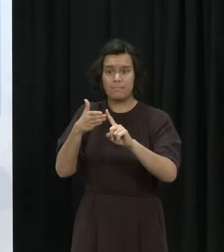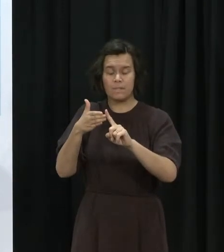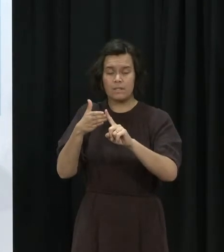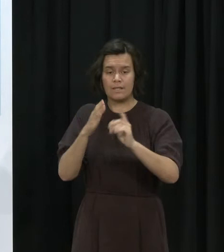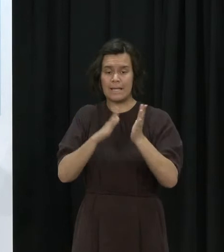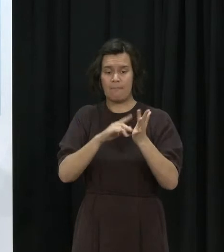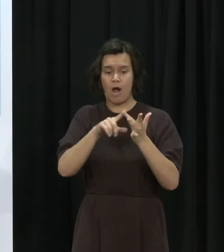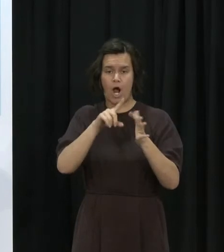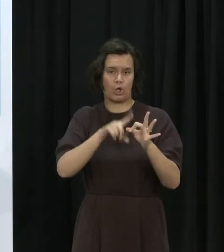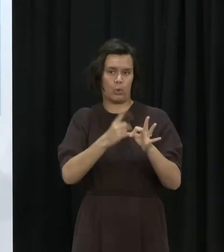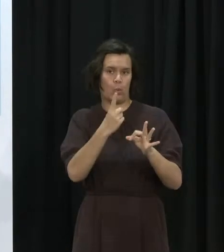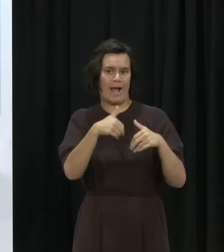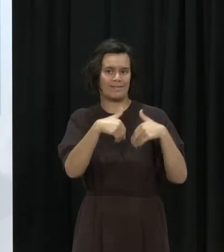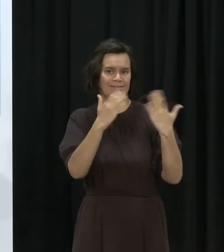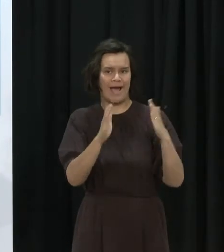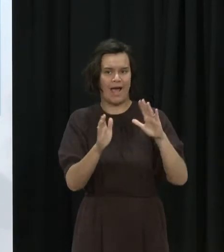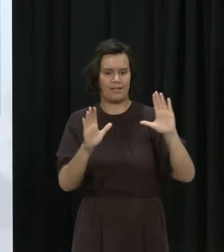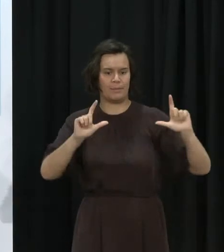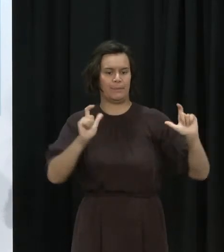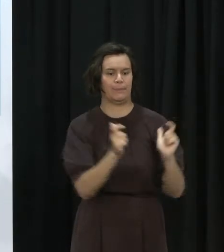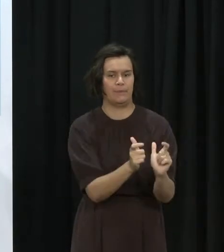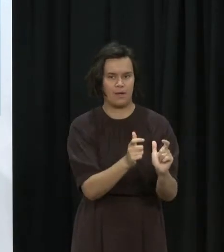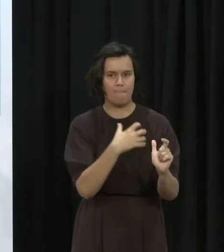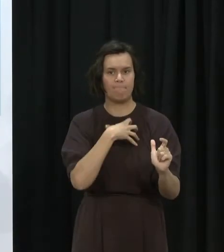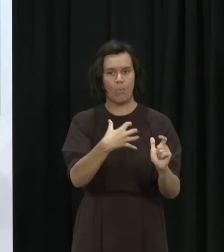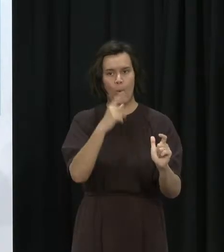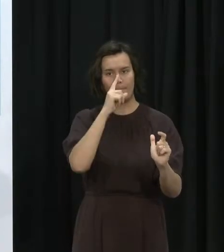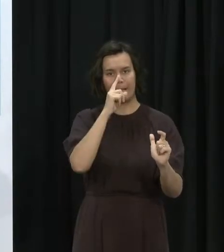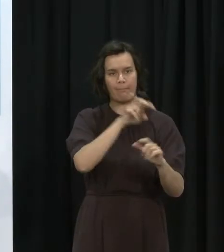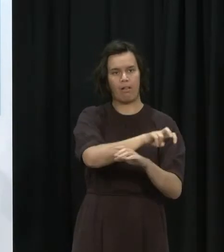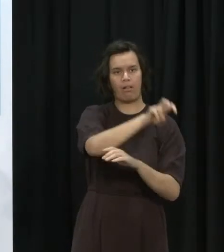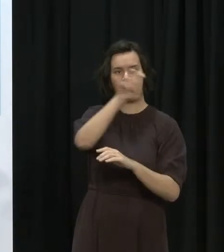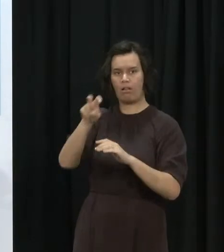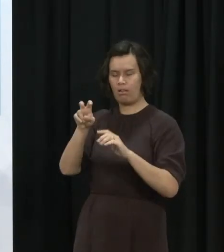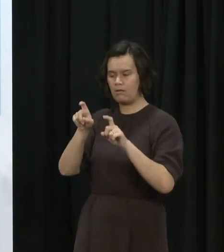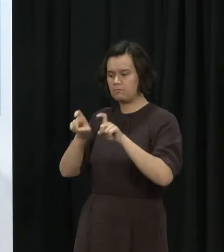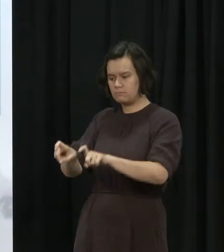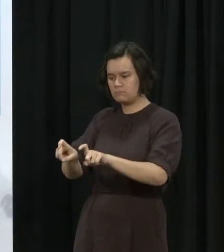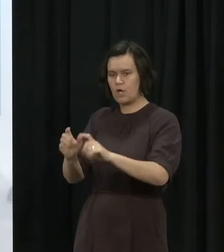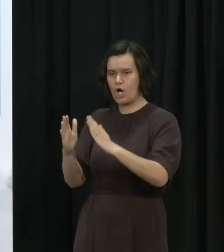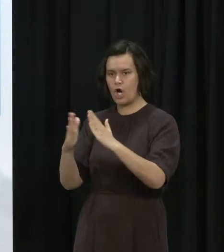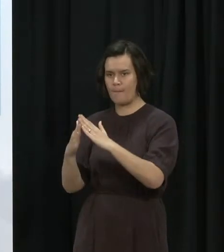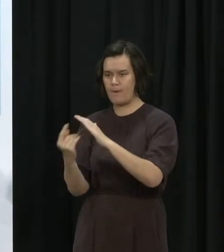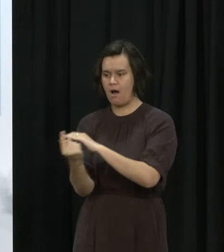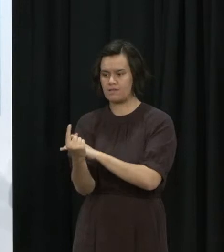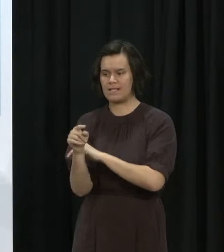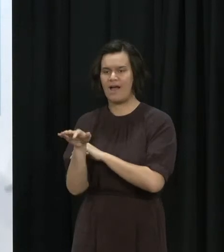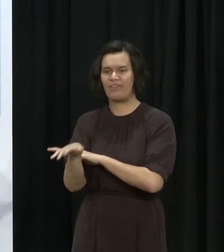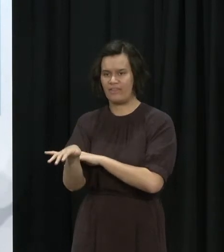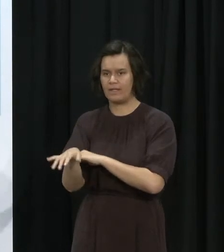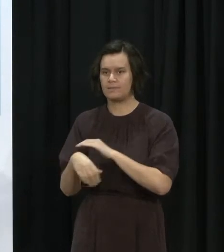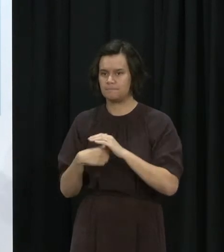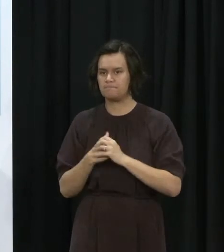Hanuere tae noa ki te mutunga o Pepuere, engari ko tera tonu kei te whakamahere matou.